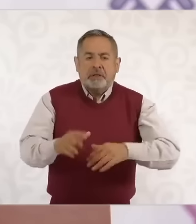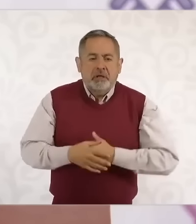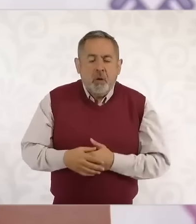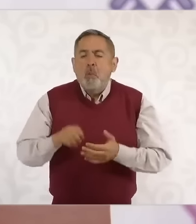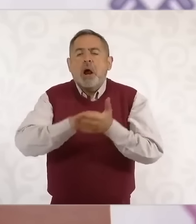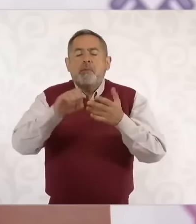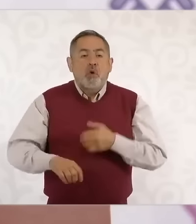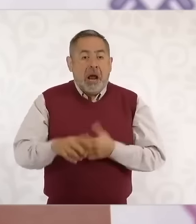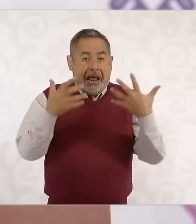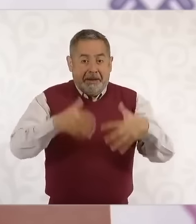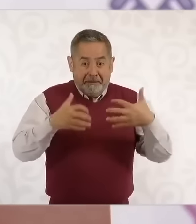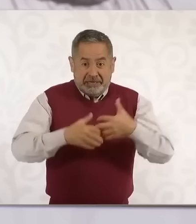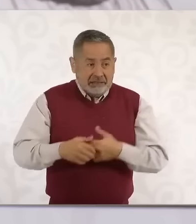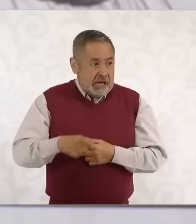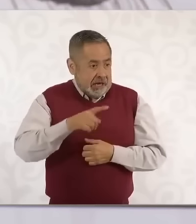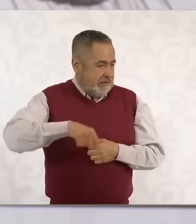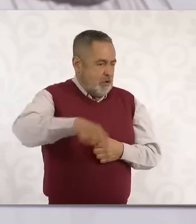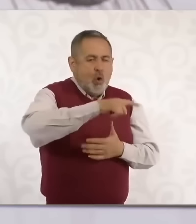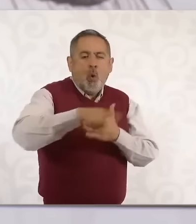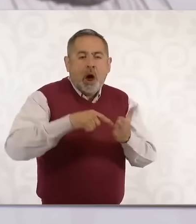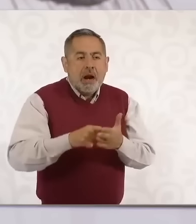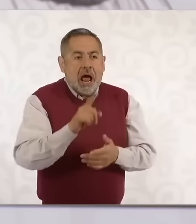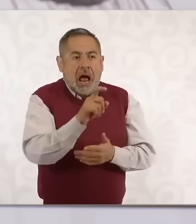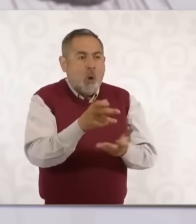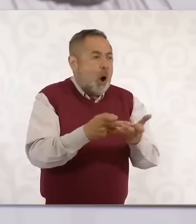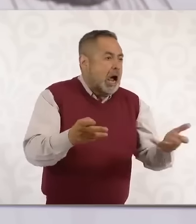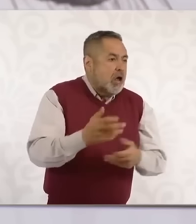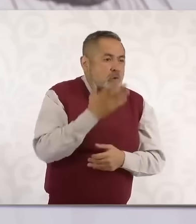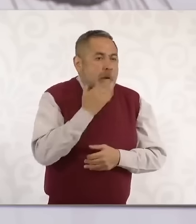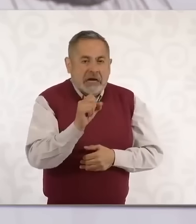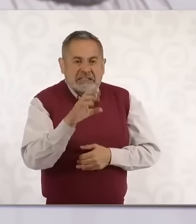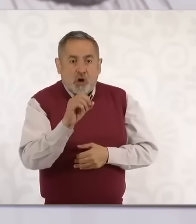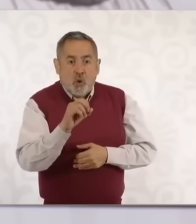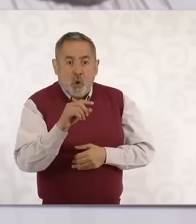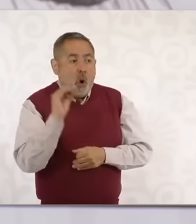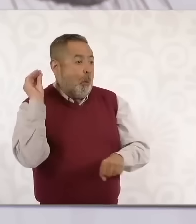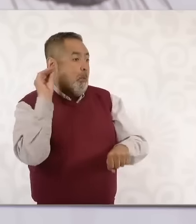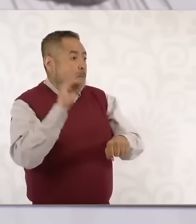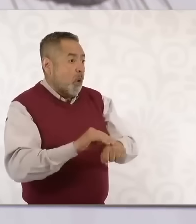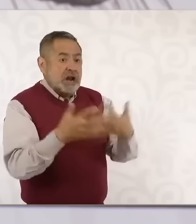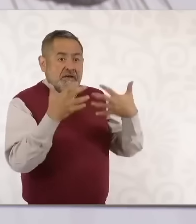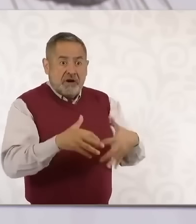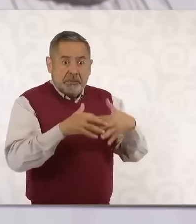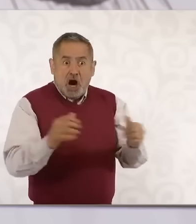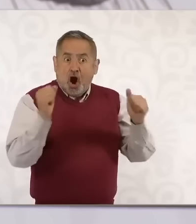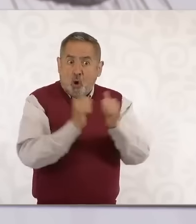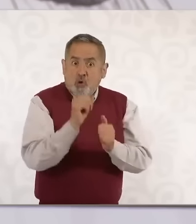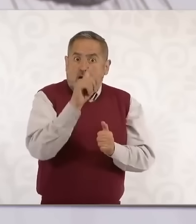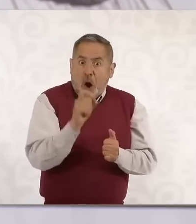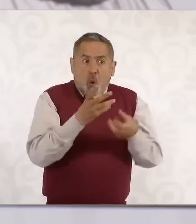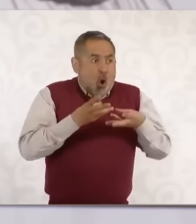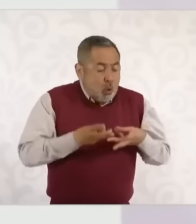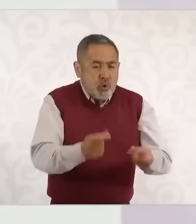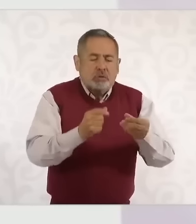agua en un lugar donde no hay mucha agua, eh, con una distribución territorial que permita el